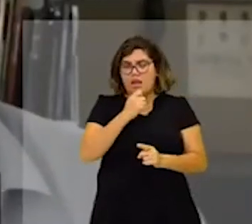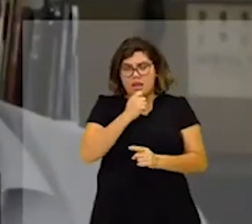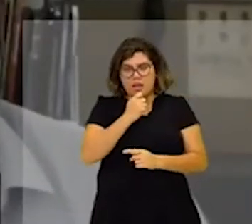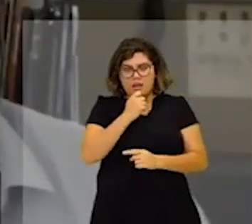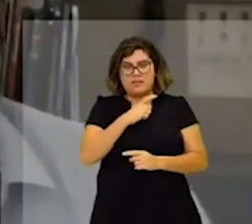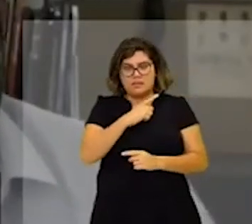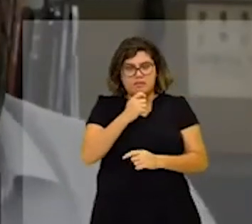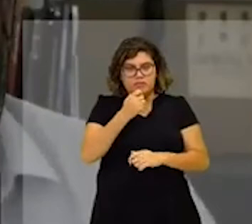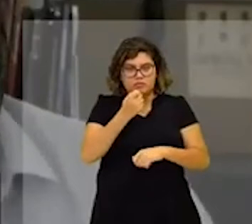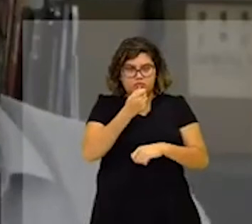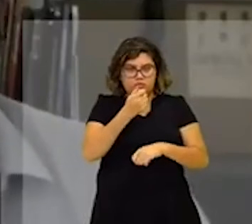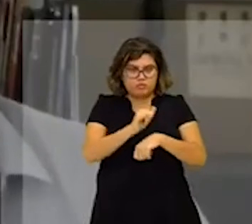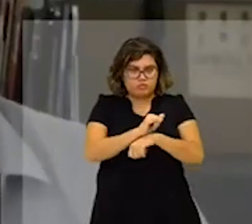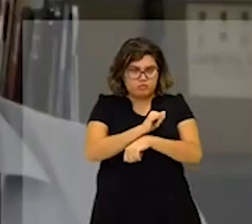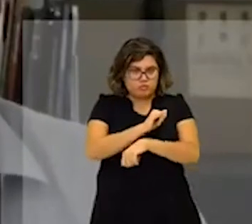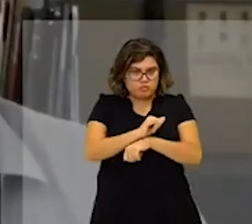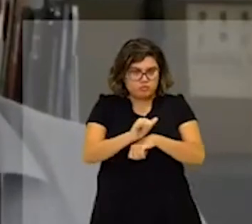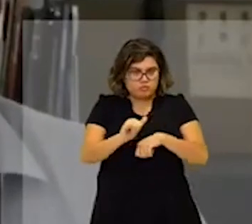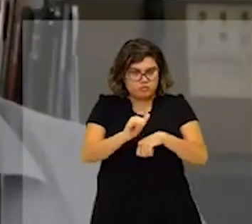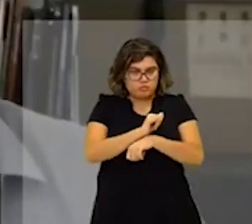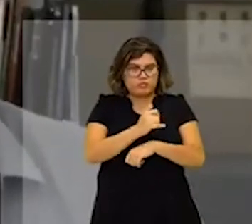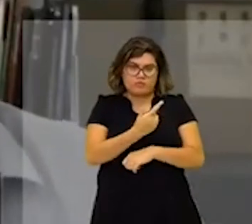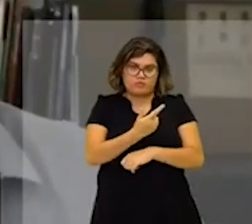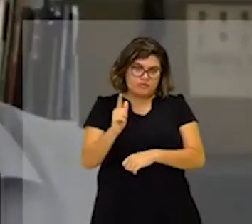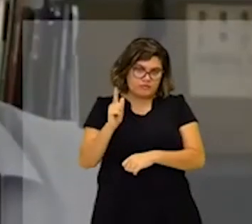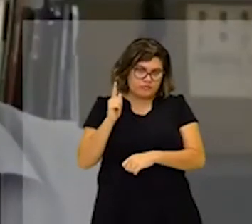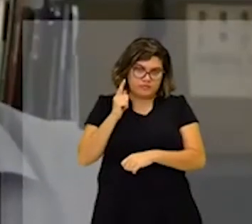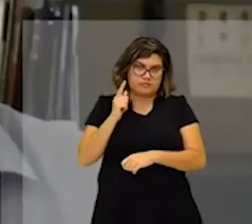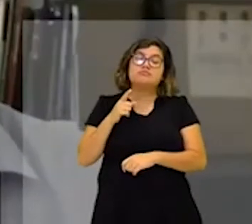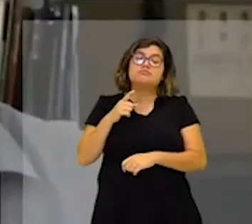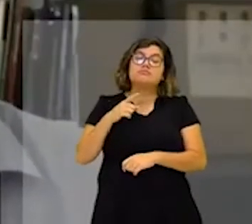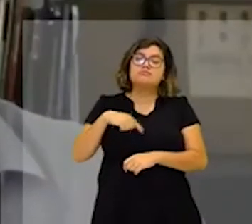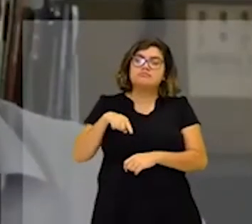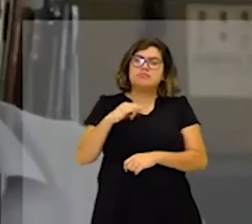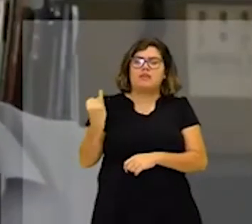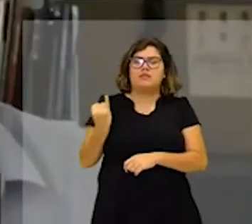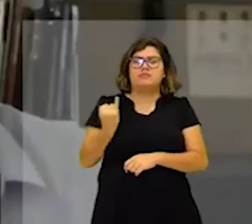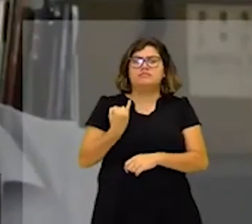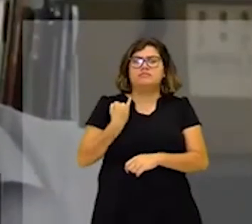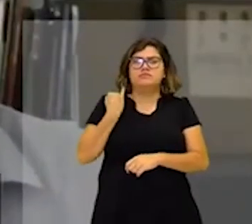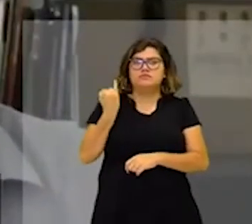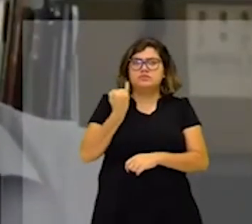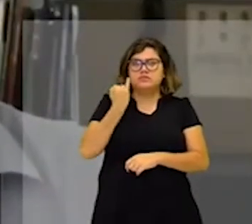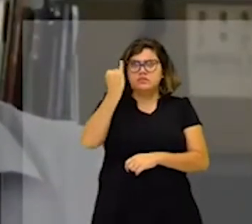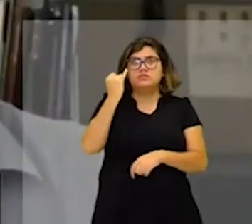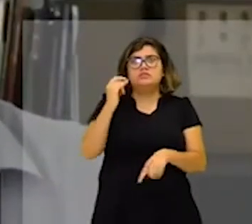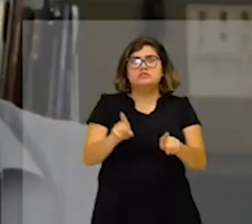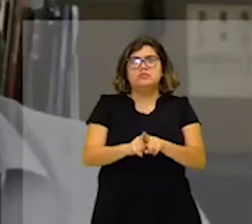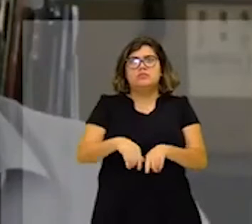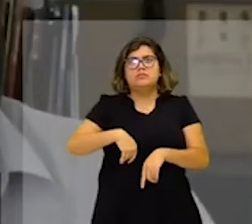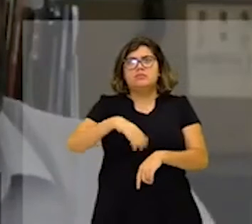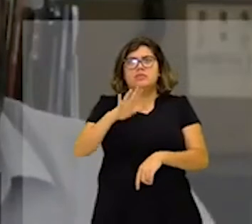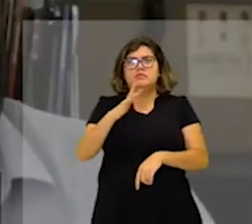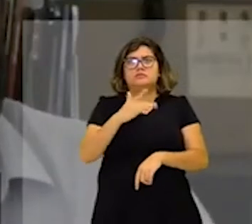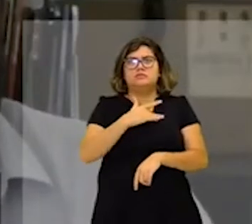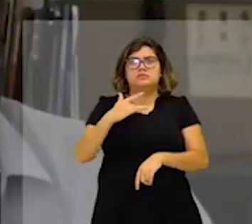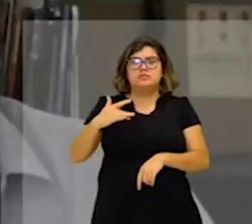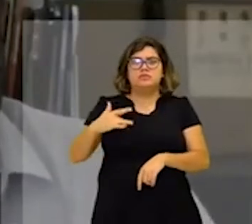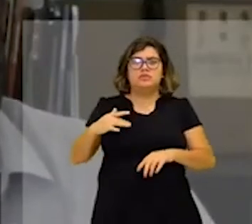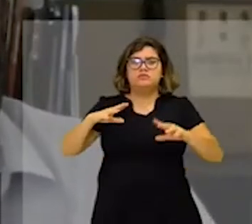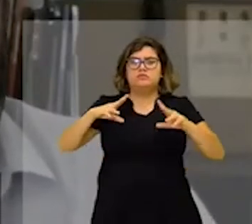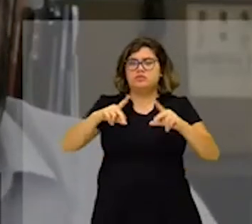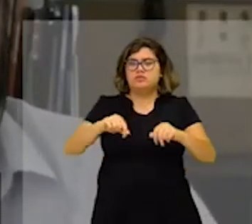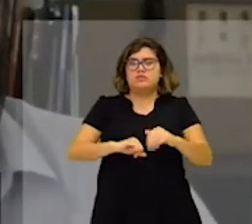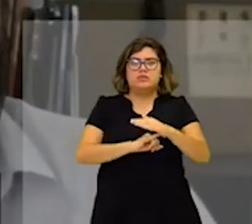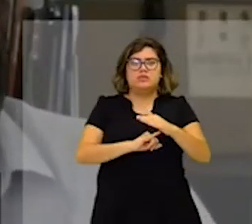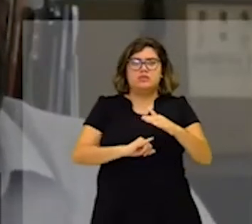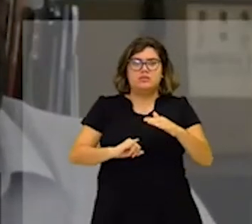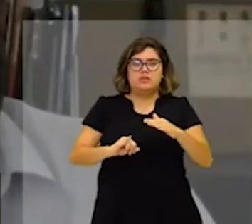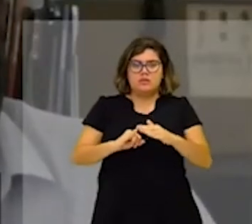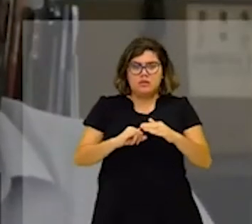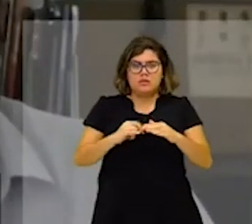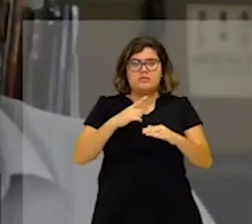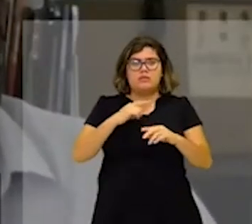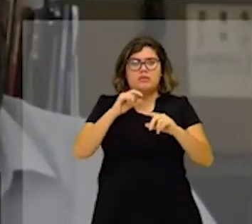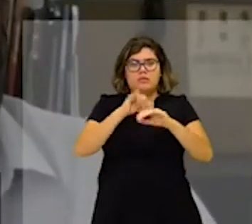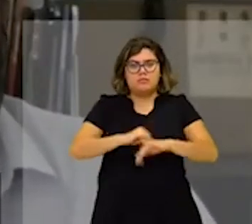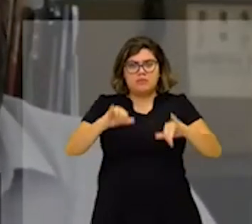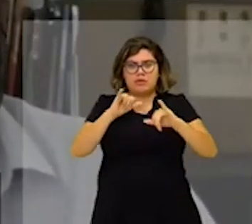seria muito importante e muito mais saudável e foi para a promoção da Igualdade racial para